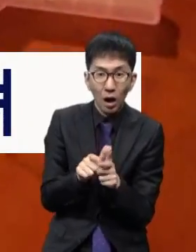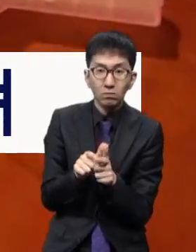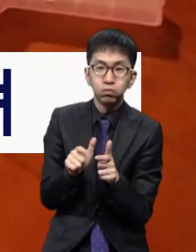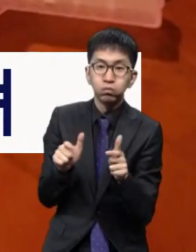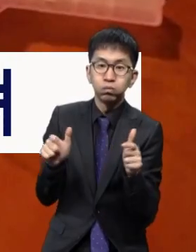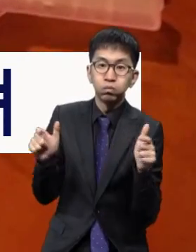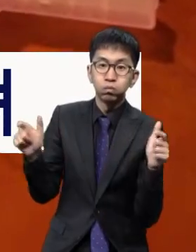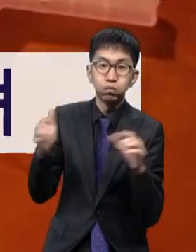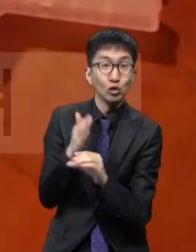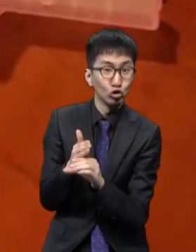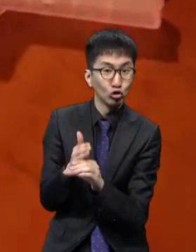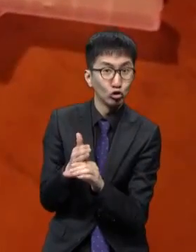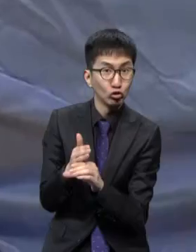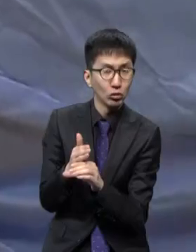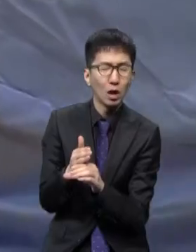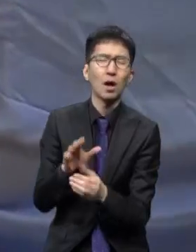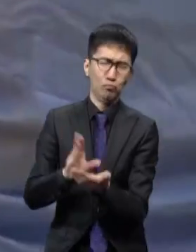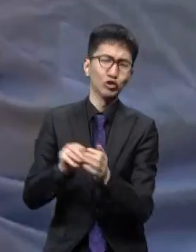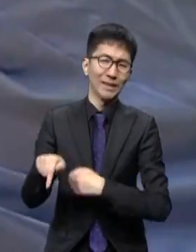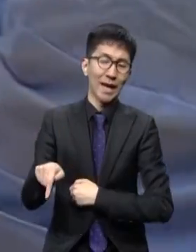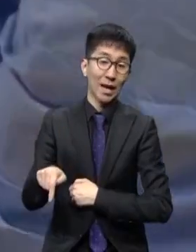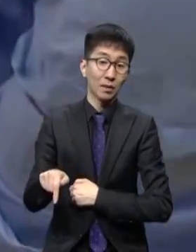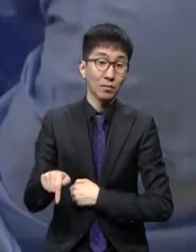있다는 겁니다. 불과 2주 전에는 이 비율이 6% 미만에